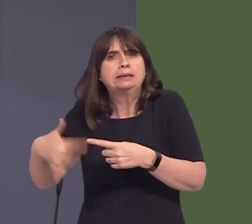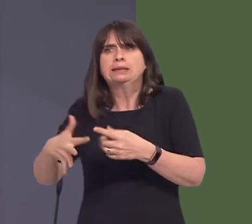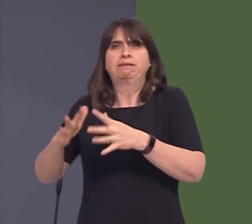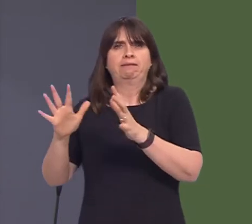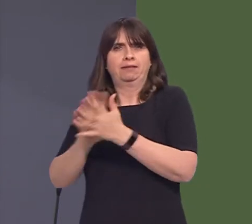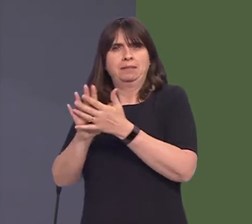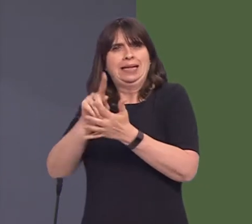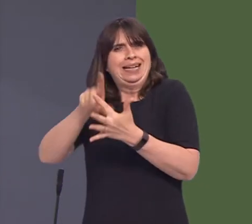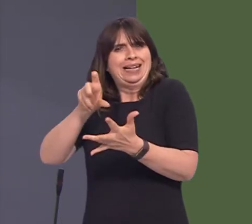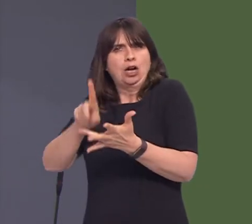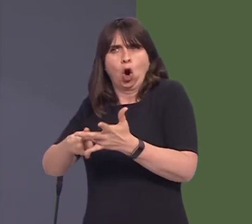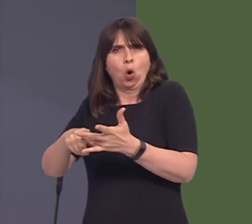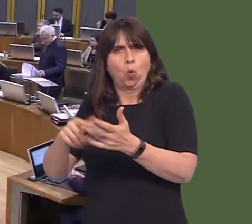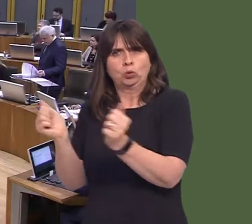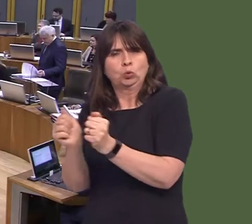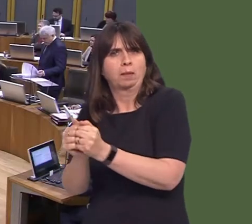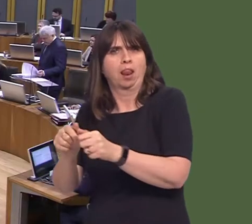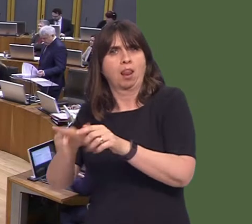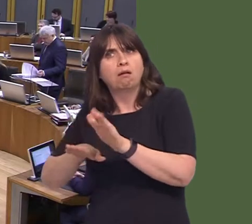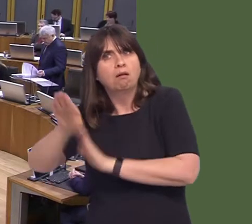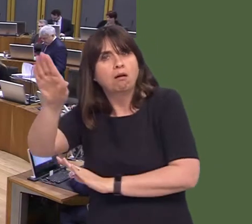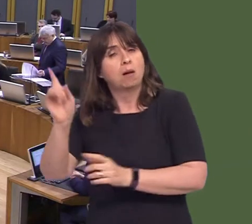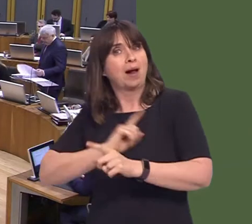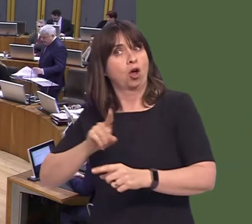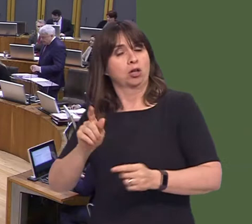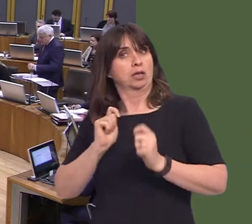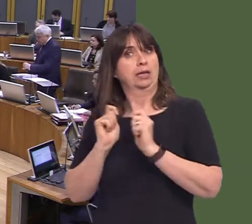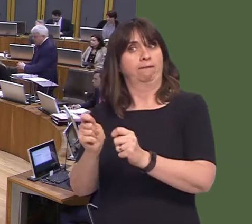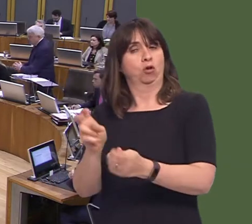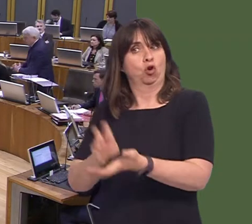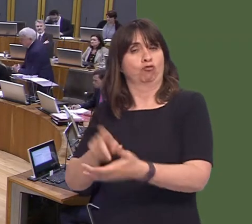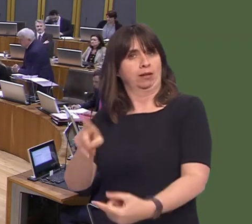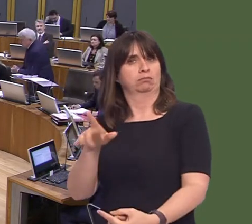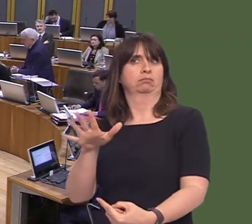yn cael rhyw fath o flaenoriaeth? Carwyn Jones AM: Diddorol. Fel rheol, wrth